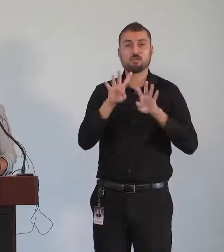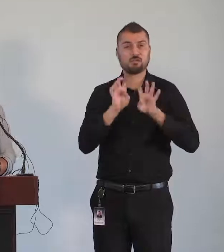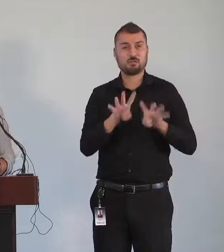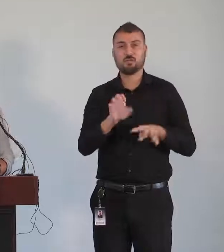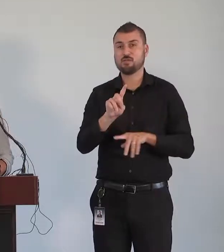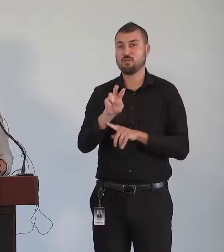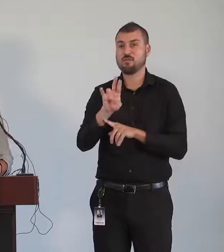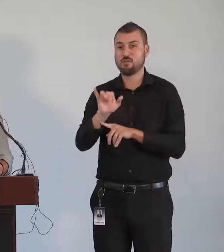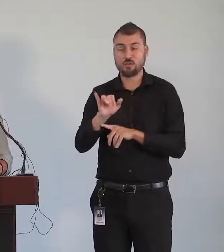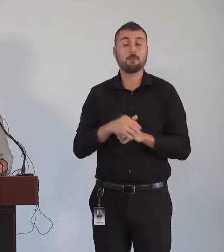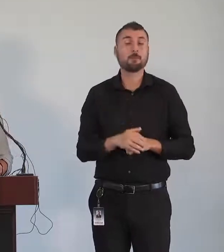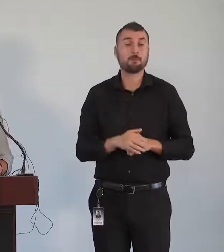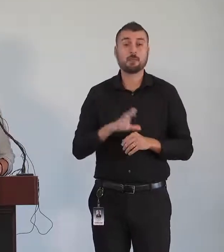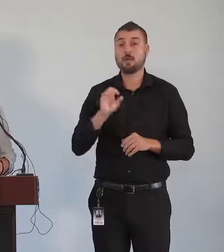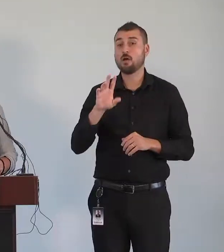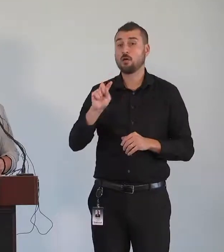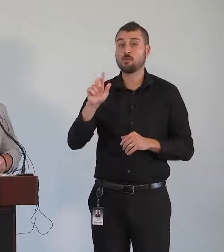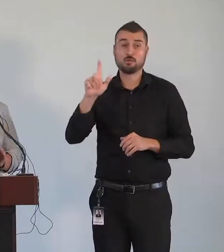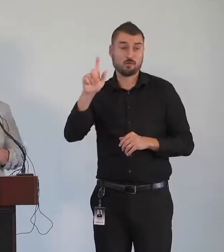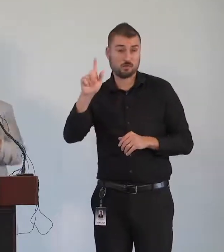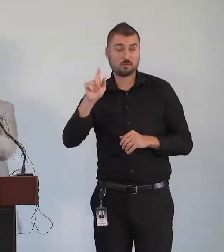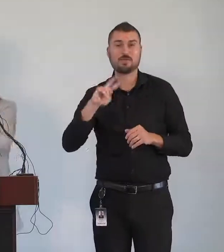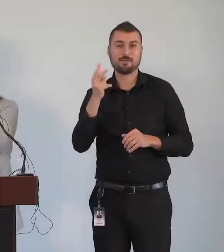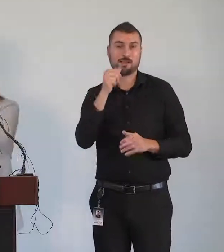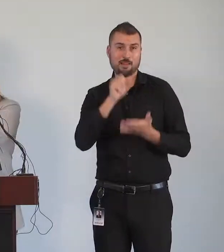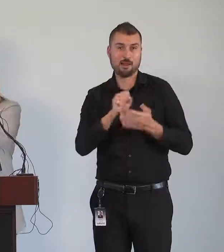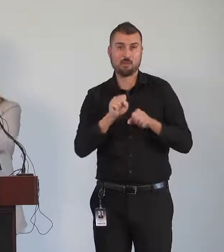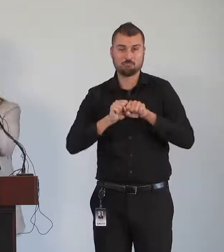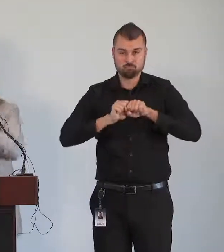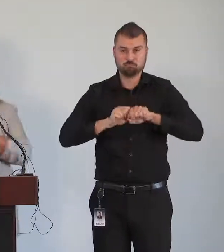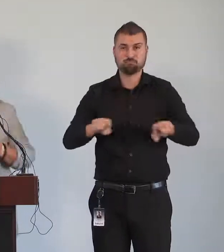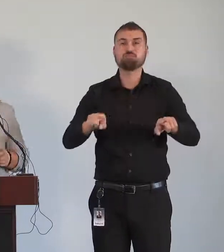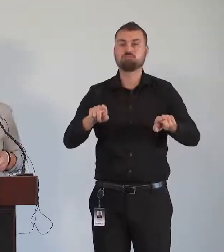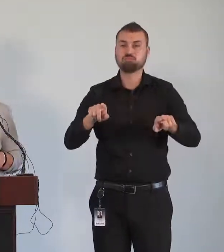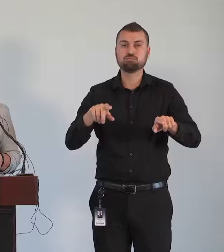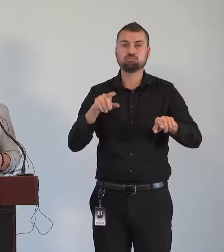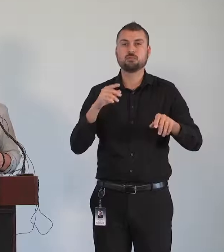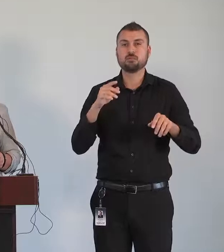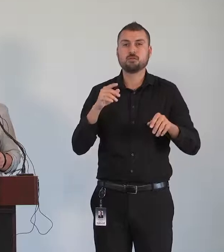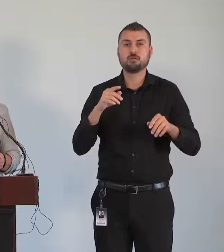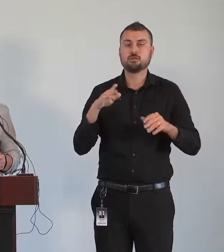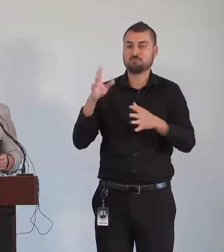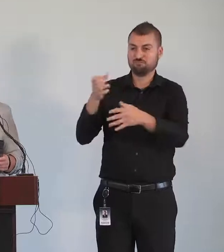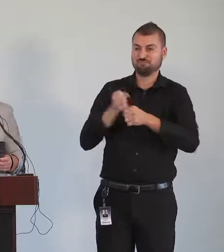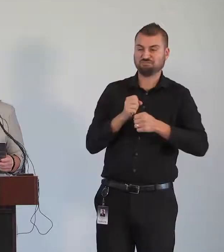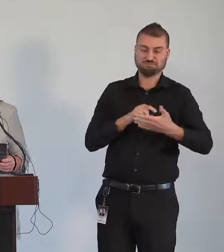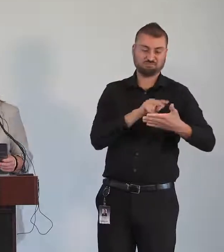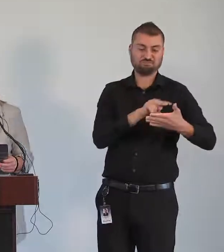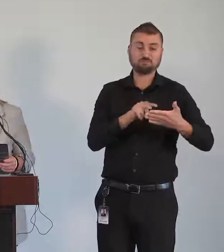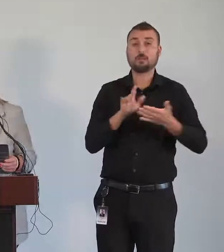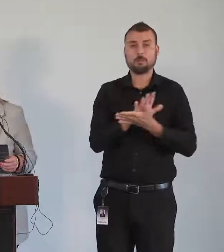el 21 de octubre una segunda carta llegará por correo con una encuesta en papel si deciden